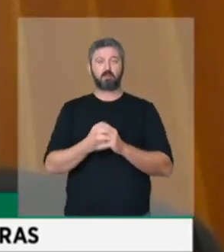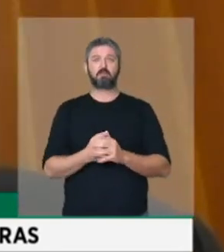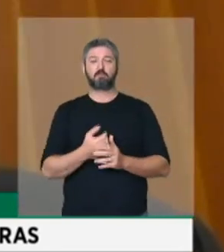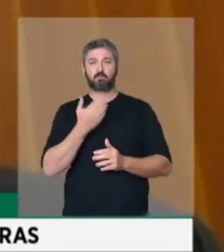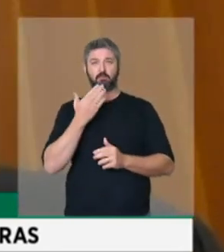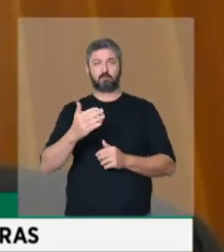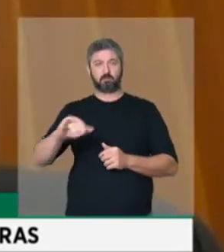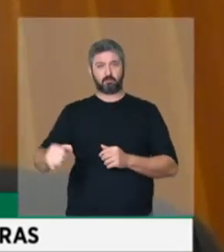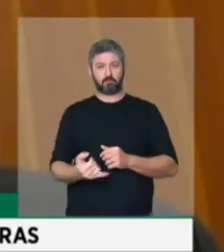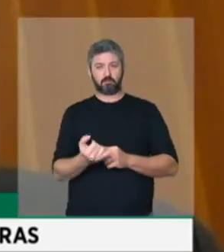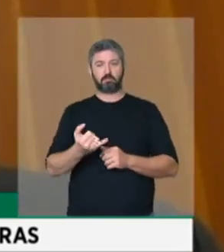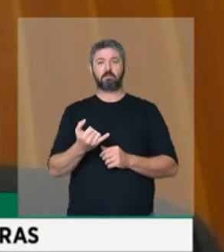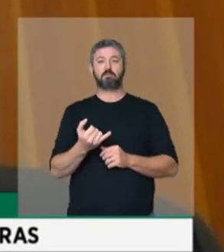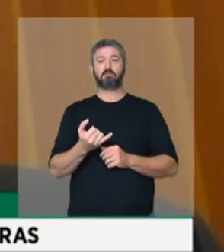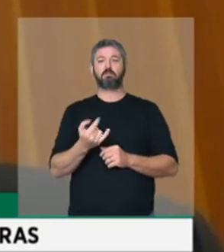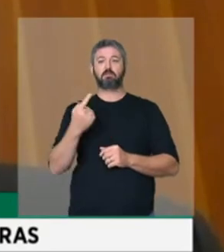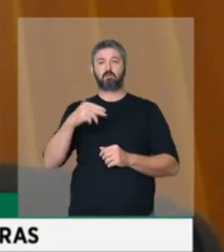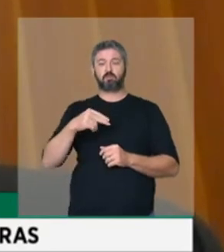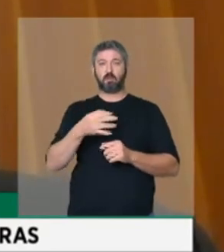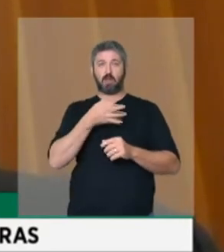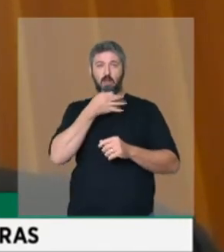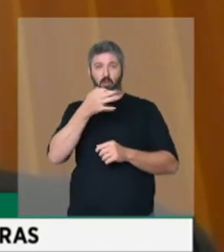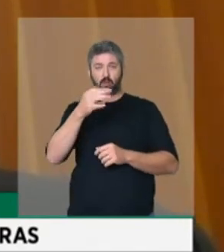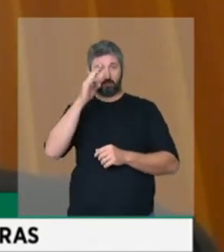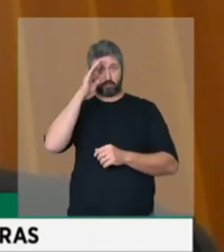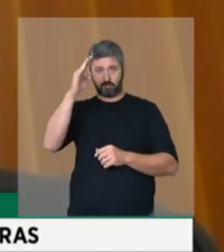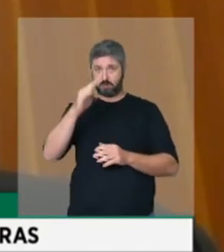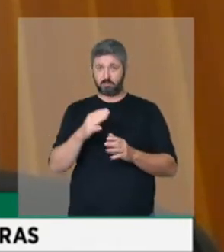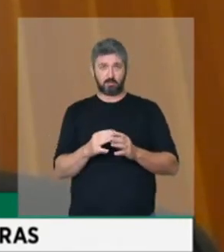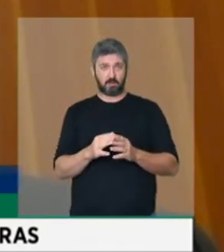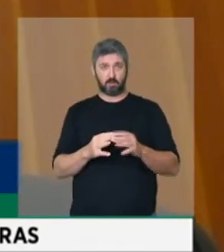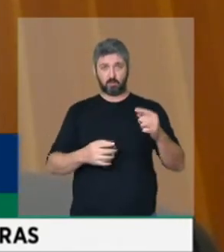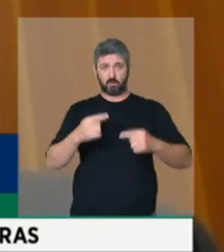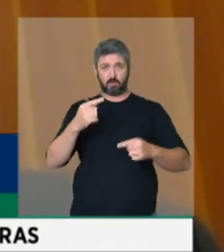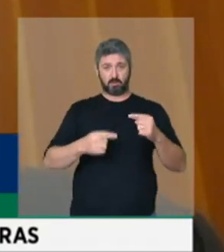CIDADANIA NÃO. MAIORIA. -- [DEPUTADO]: PRESIDENTE, A MAIORIA VOTA NÃ O.